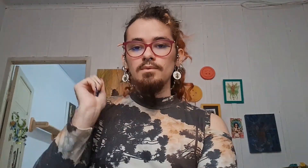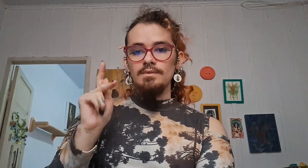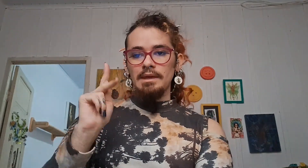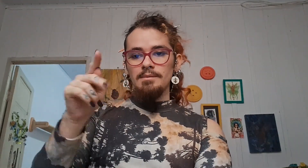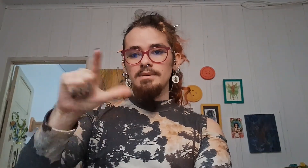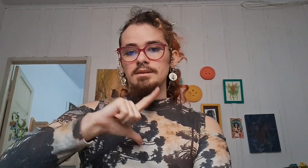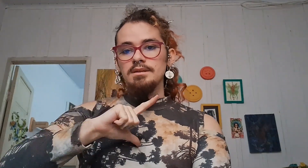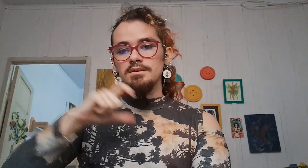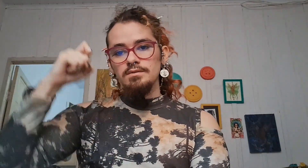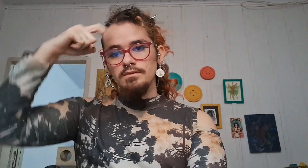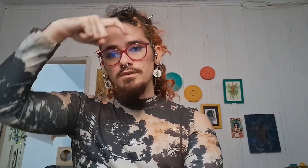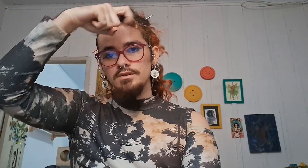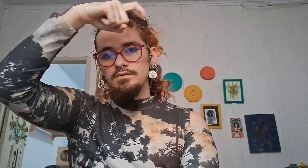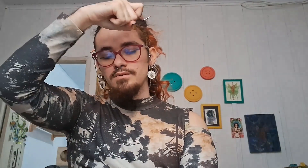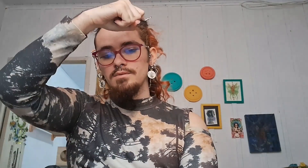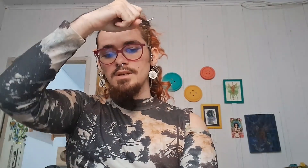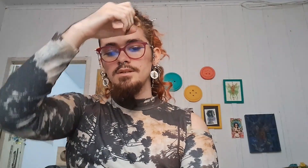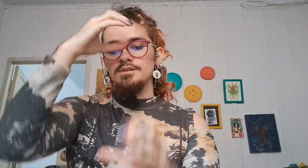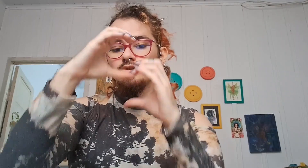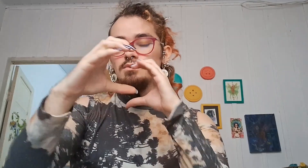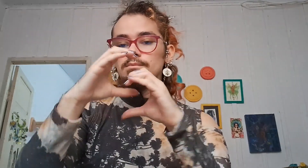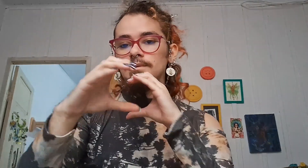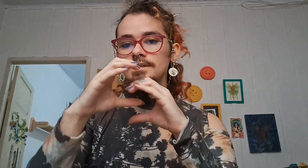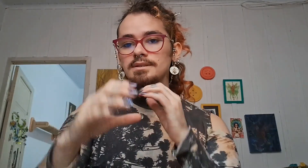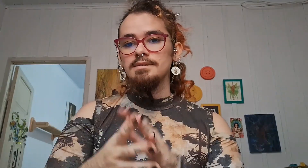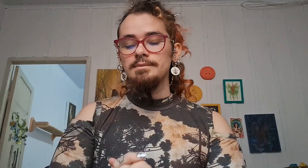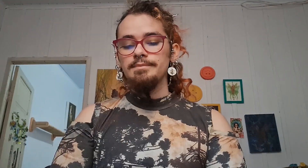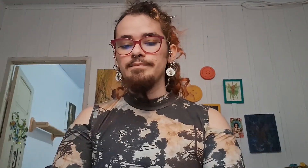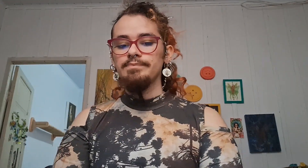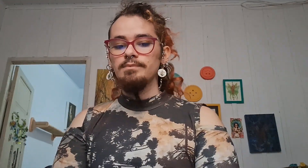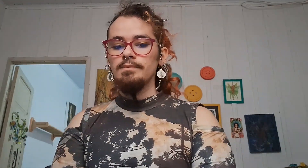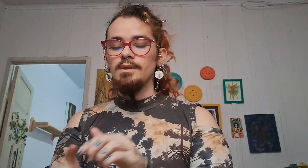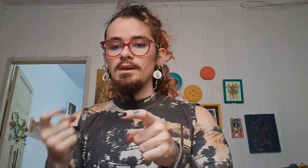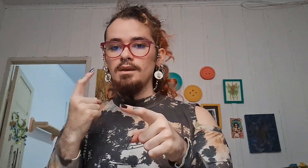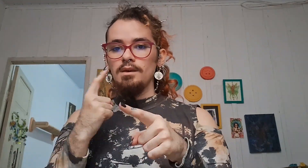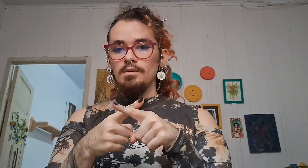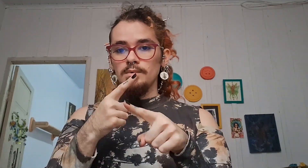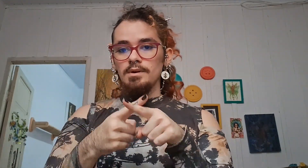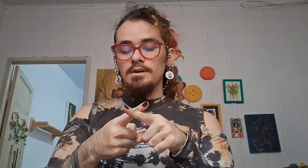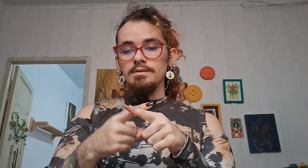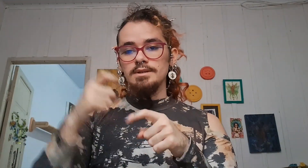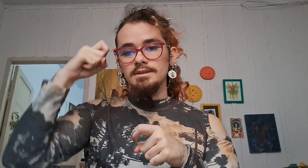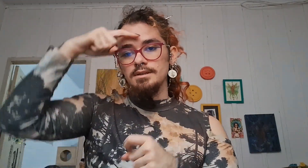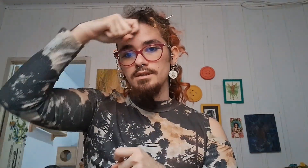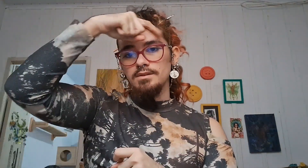eu sempre tive dificuldade de me comunicar